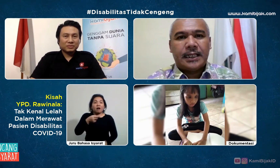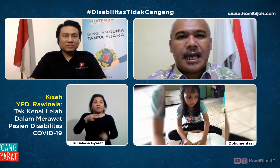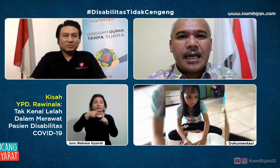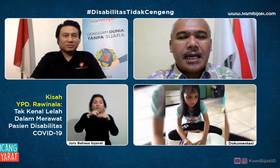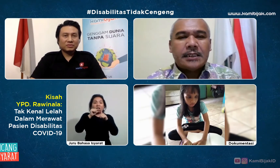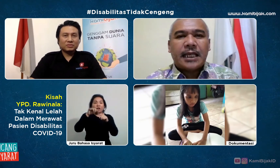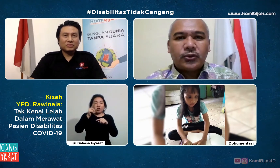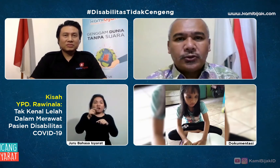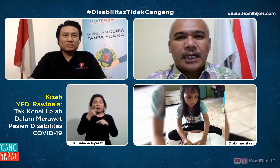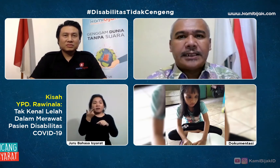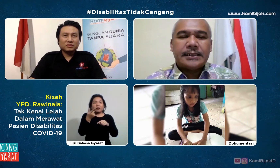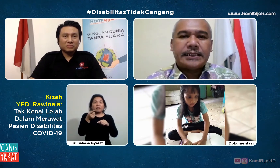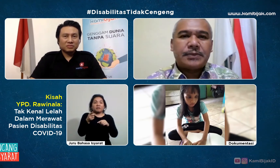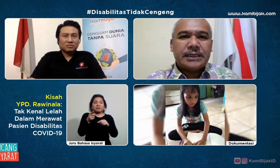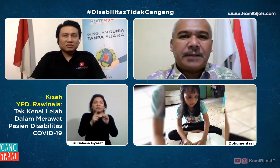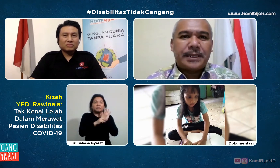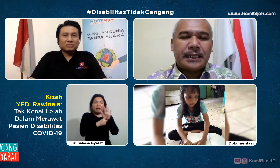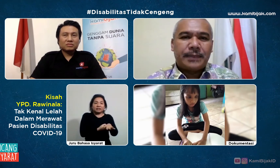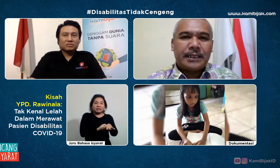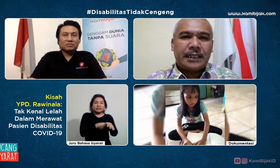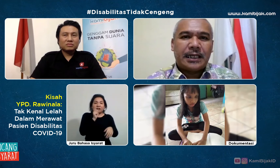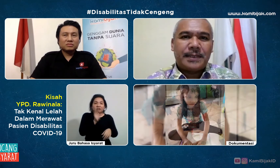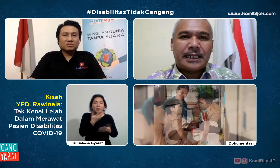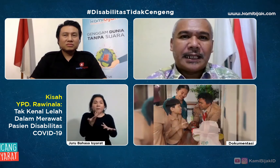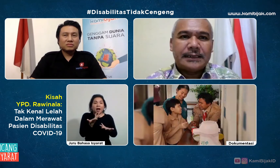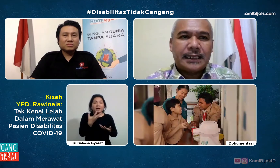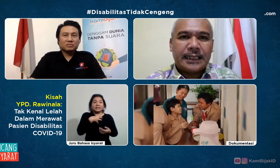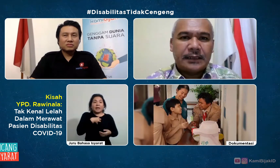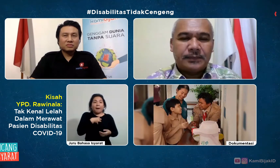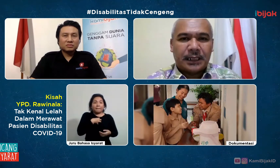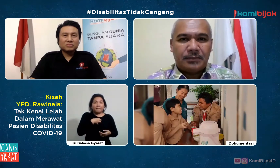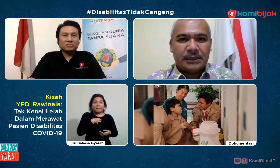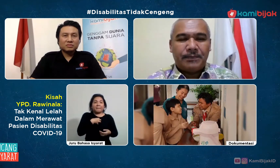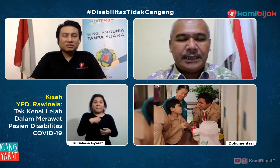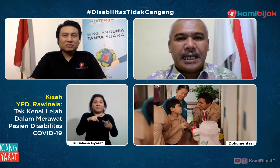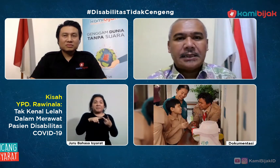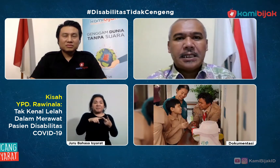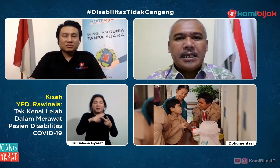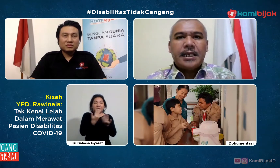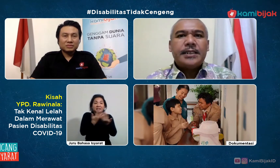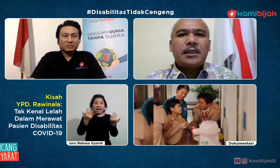adalah 1 adanya sikap sikap pandangan pandangan masyarakat yang negatif terhadap Disabilitas